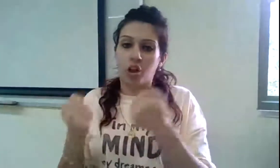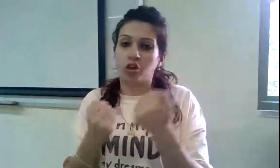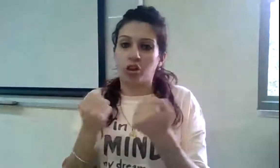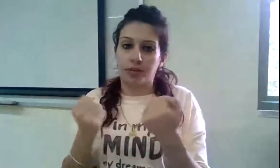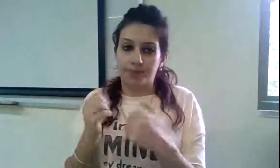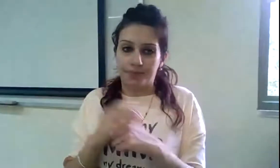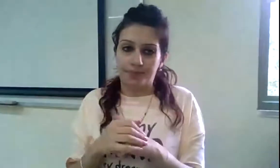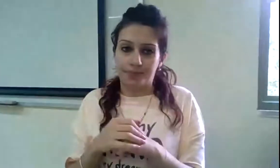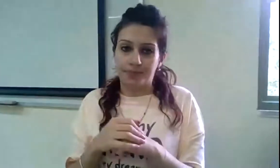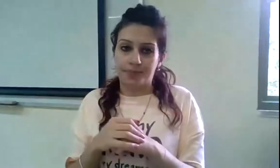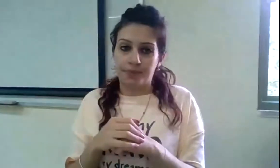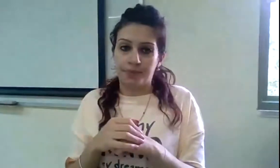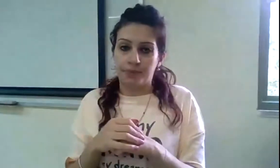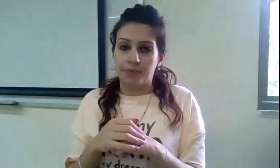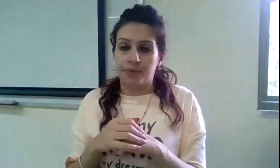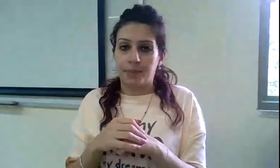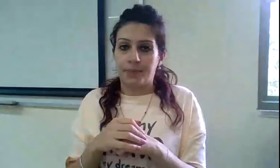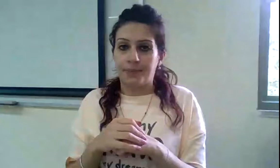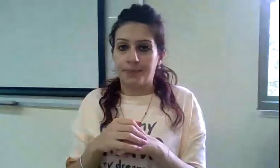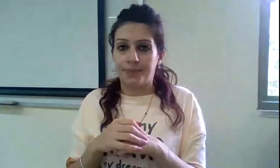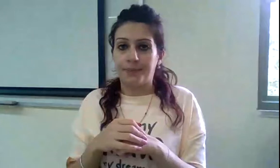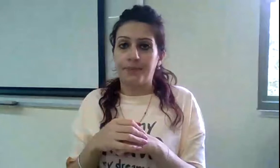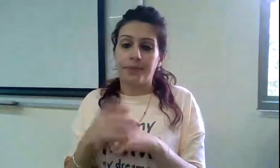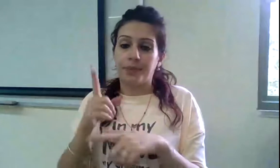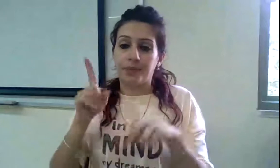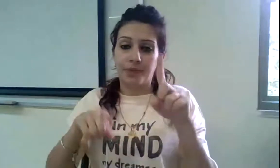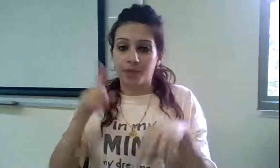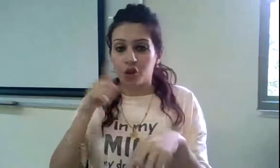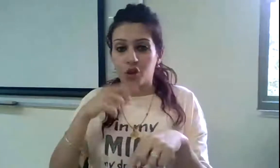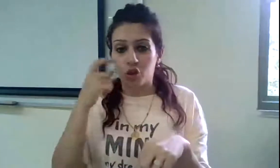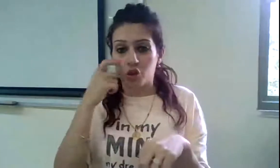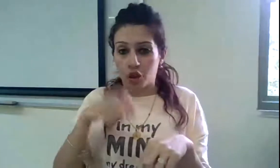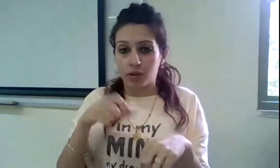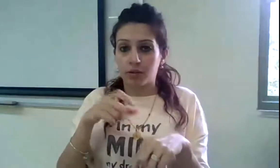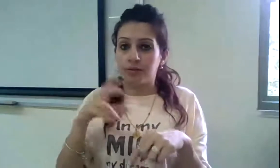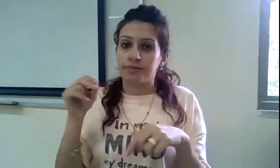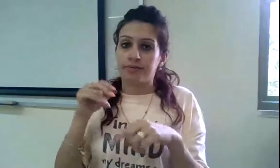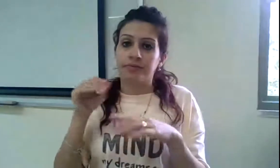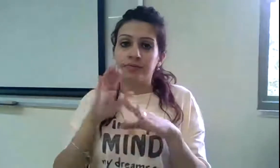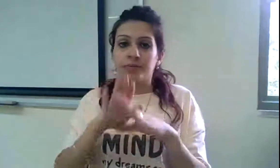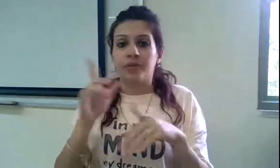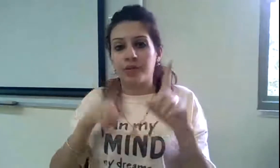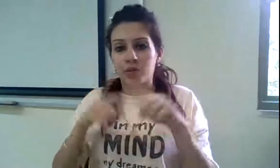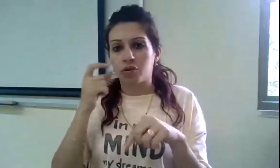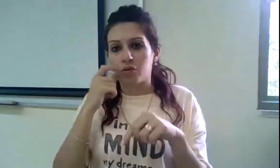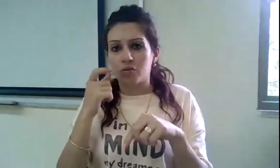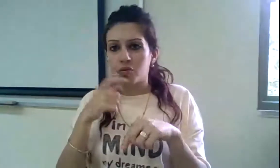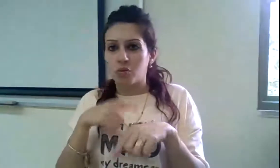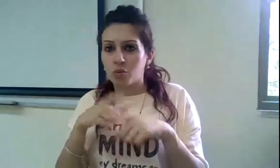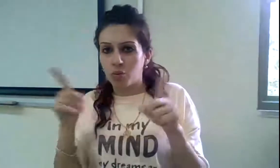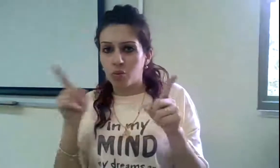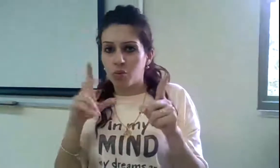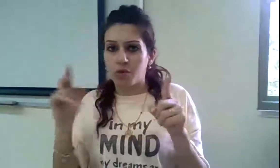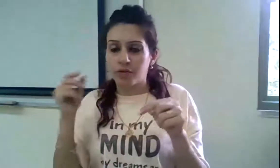أيضا سيقوم زملائي ديفيد ديباتيستا وسيرين التلي